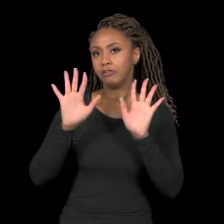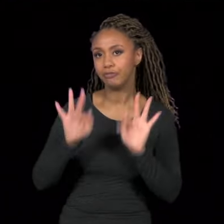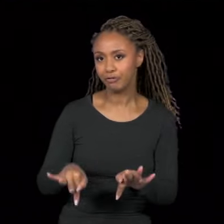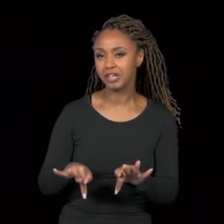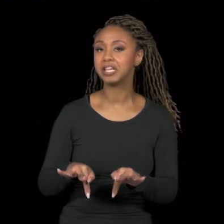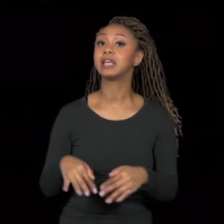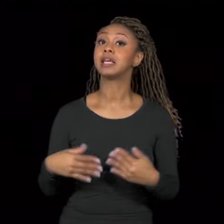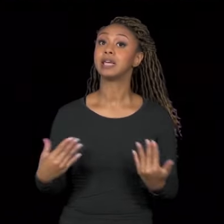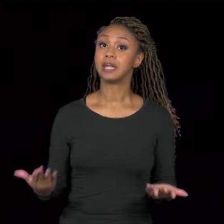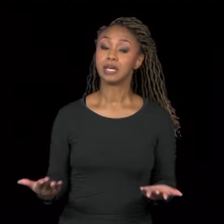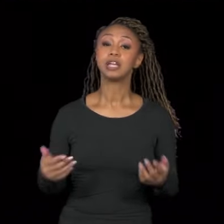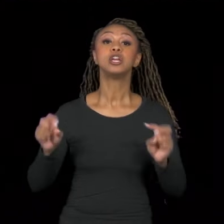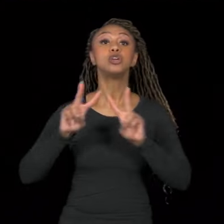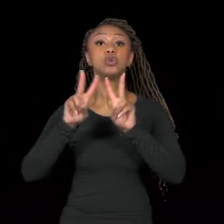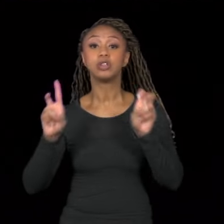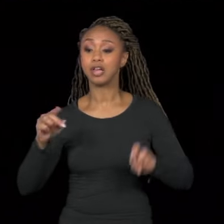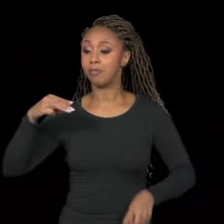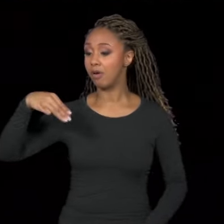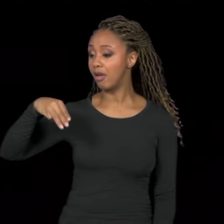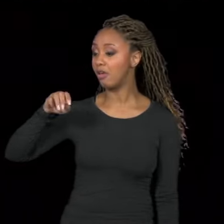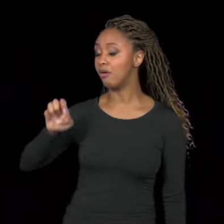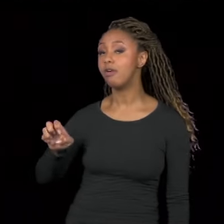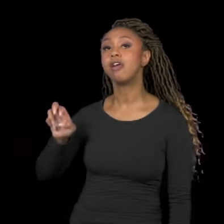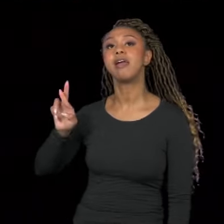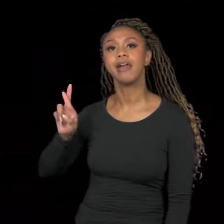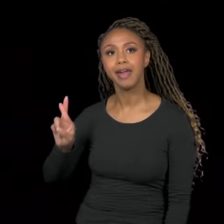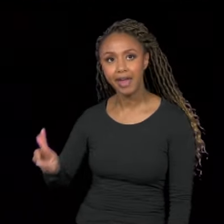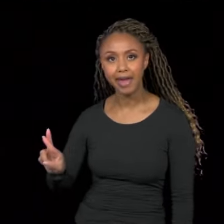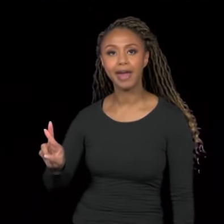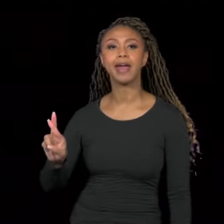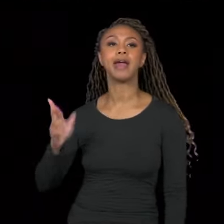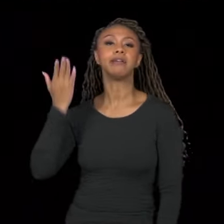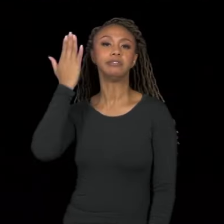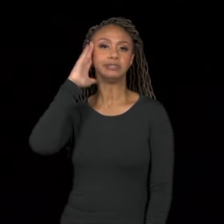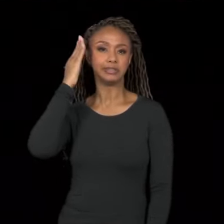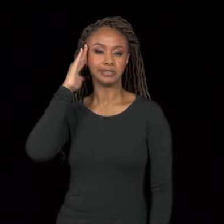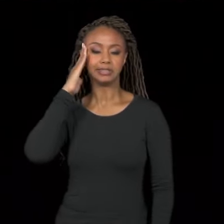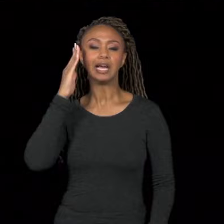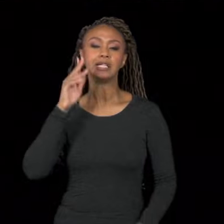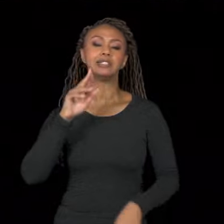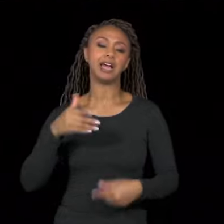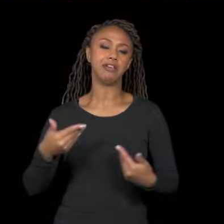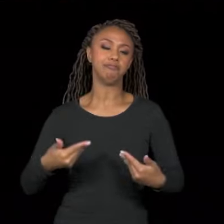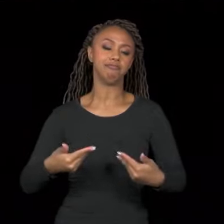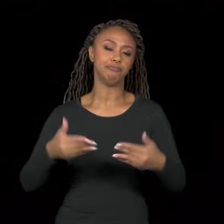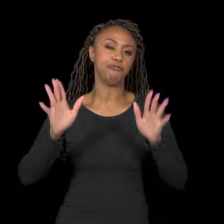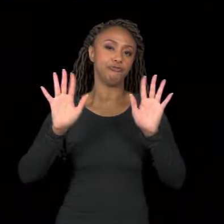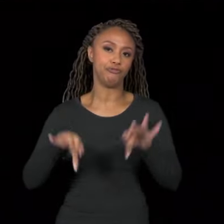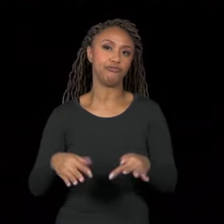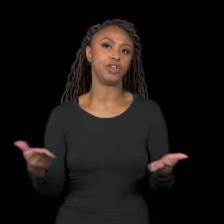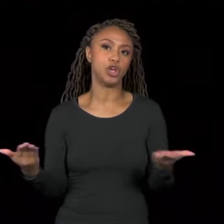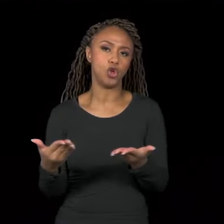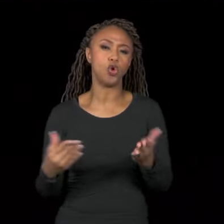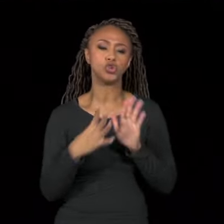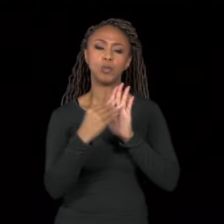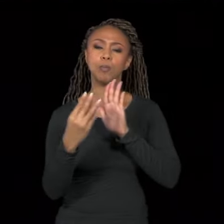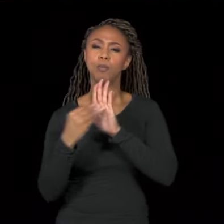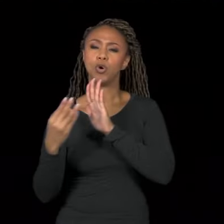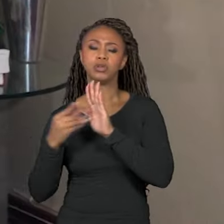GENTE FINALIZA ESSA PARTE DE MODELO CONCEITUAL, DE PENSAR UM MODELO CONCEITUAL. A GENTE TRABALHOU TODOS OS ELEMENTOS DO MODELO CONCEITUAL, MODELO DE ENTIDADE-RELACIONAMENTO.